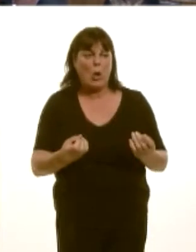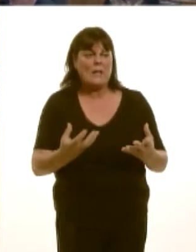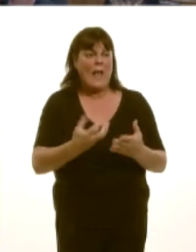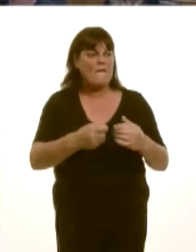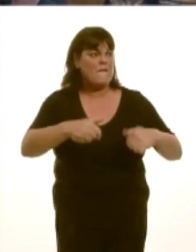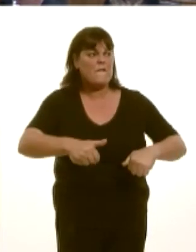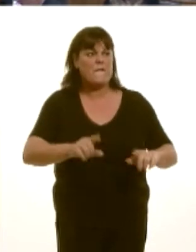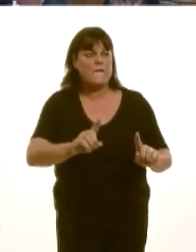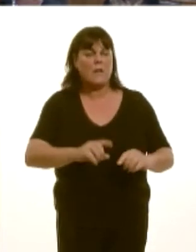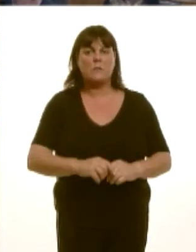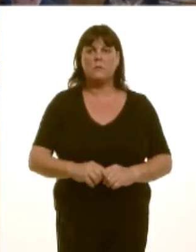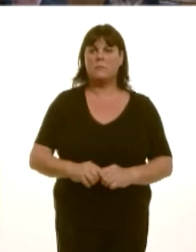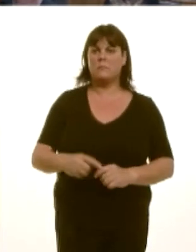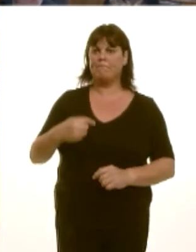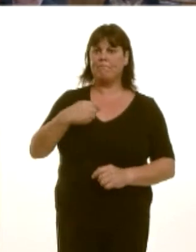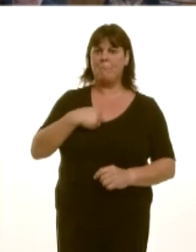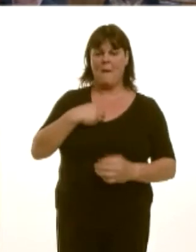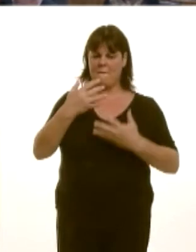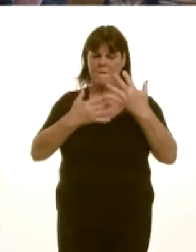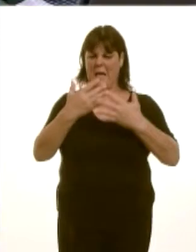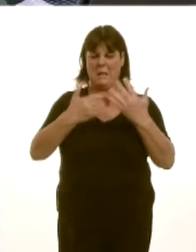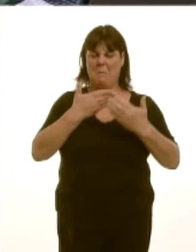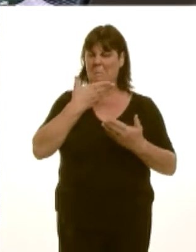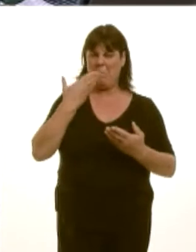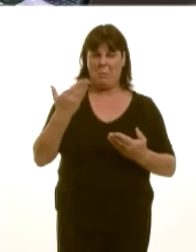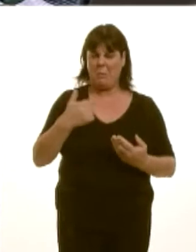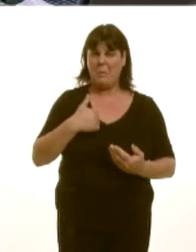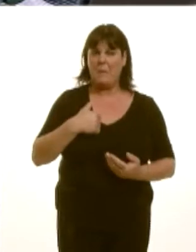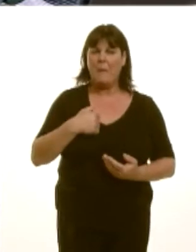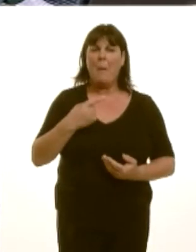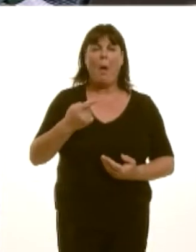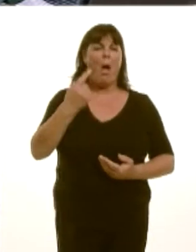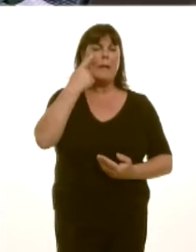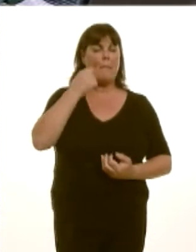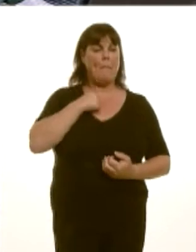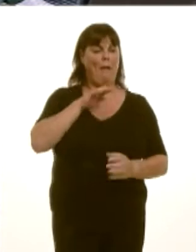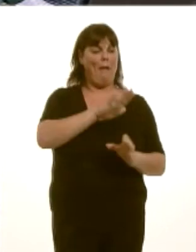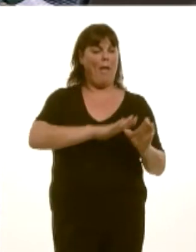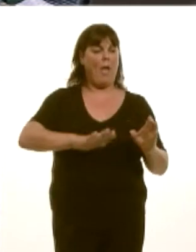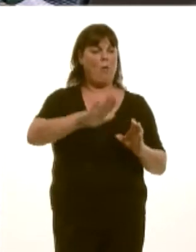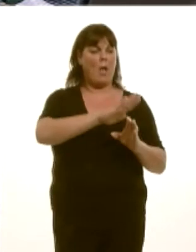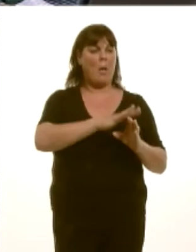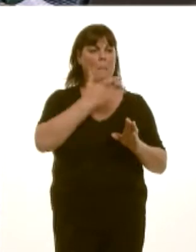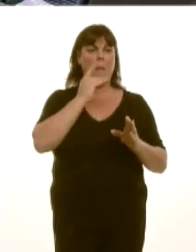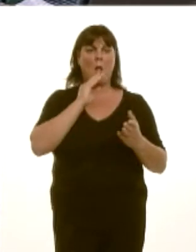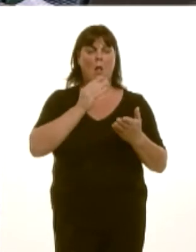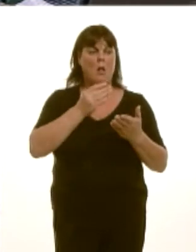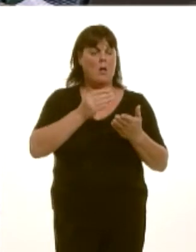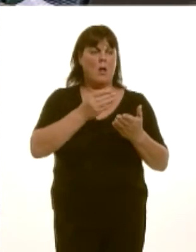ei weld yn fy etholaeth i, rwy’n gweld pobl yn gorfod talu rhagor, achos ni allant symud mor rhwydd â hynny.